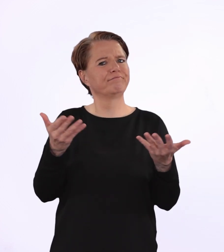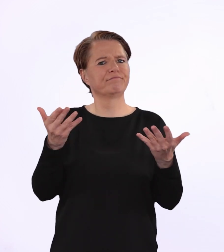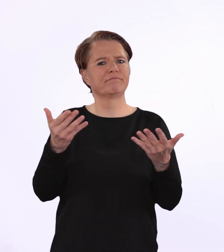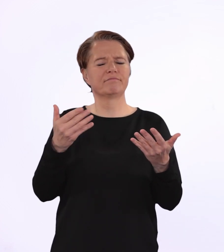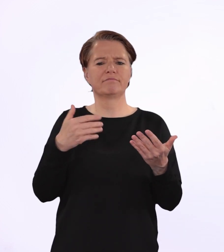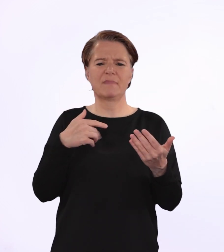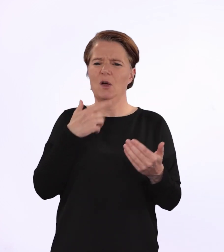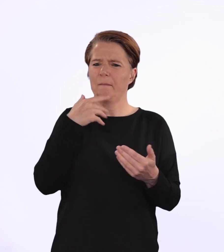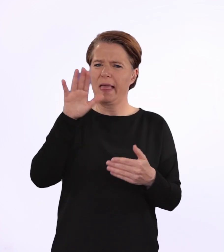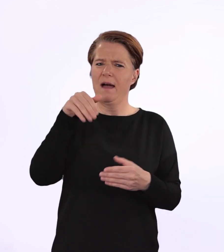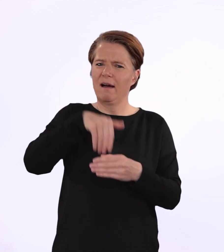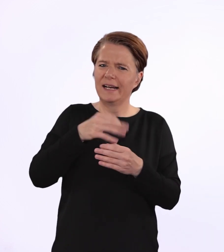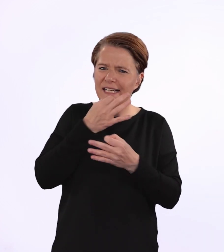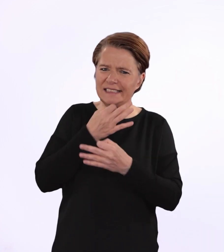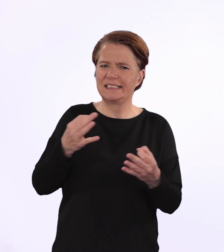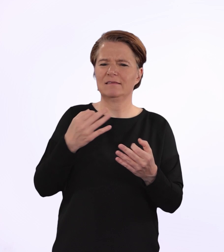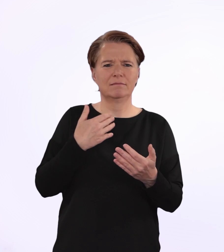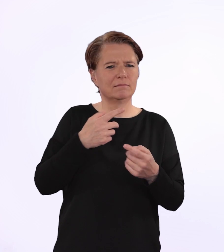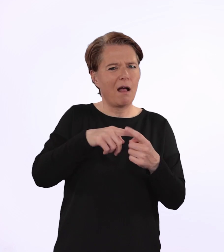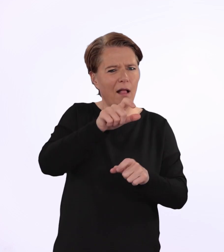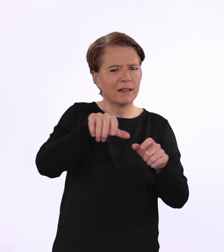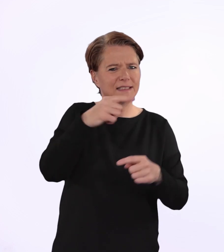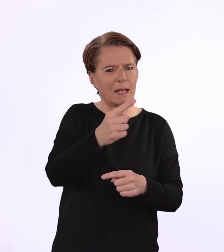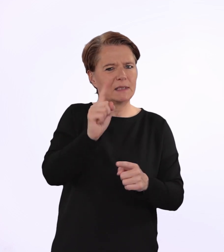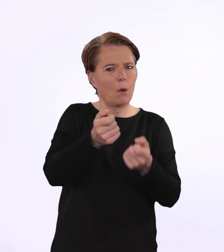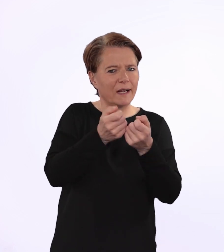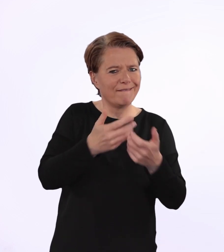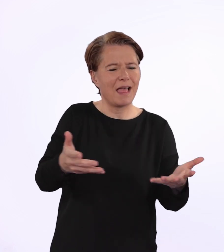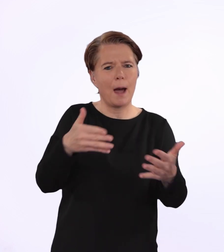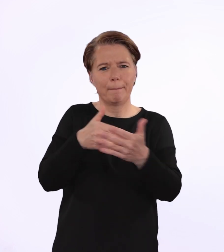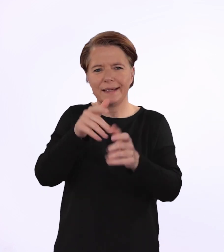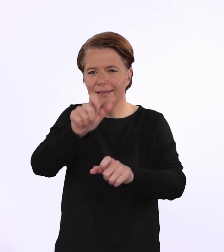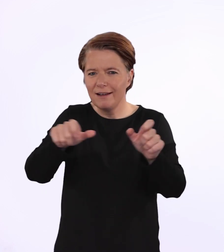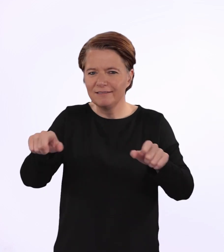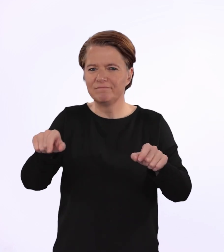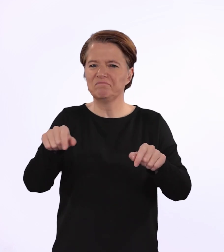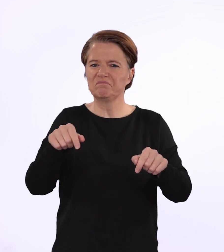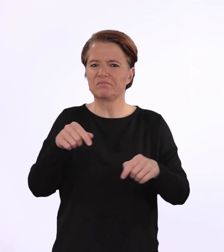dazu auch noch mal austauschen mit anderen queeren, behinderten Menschen